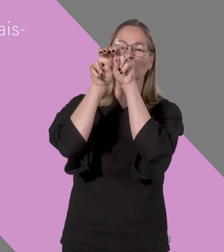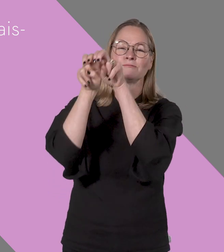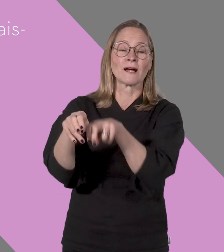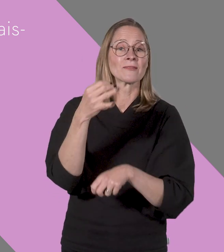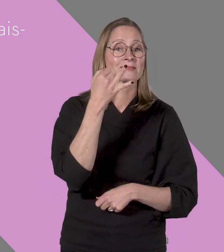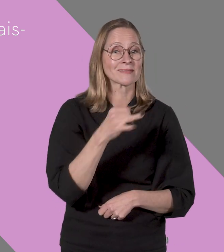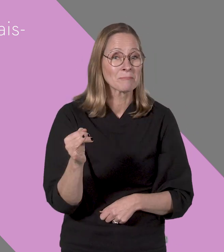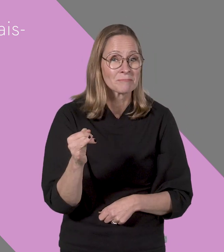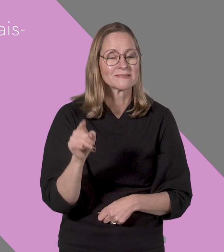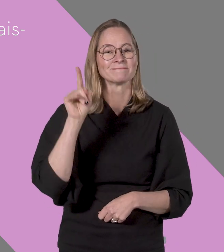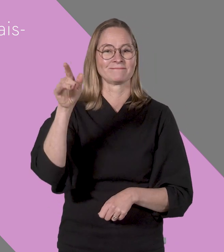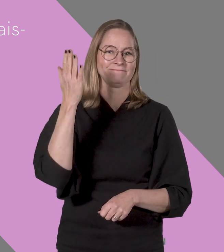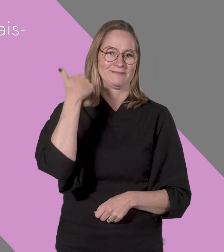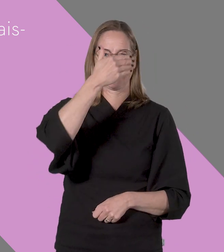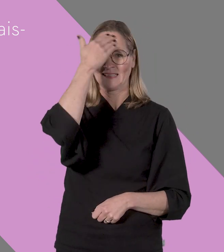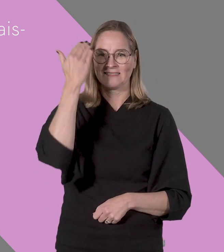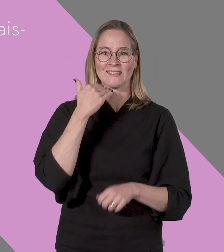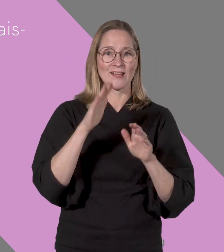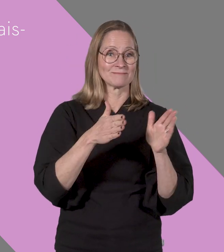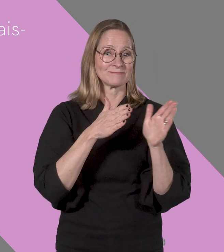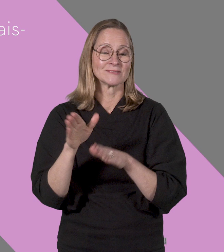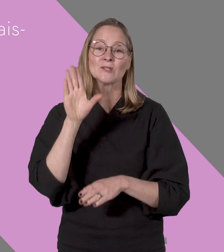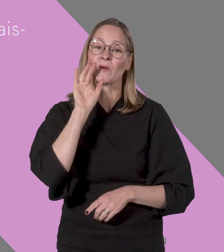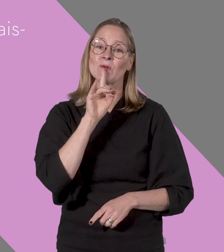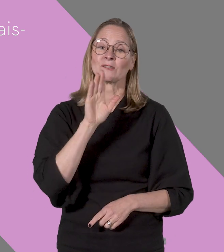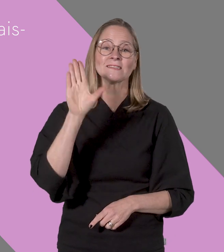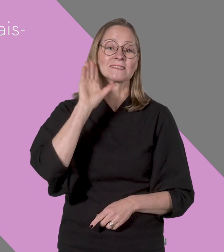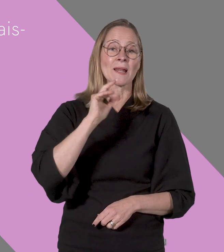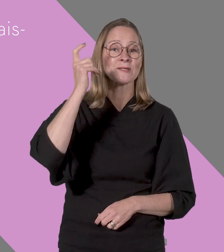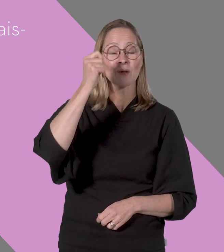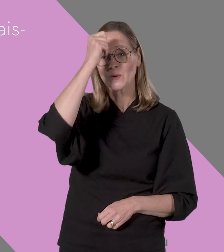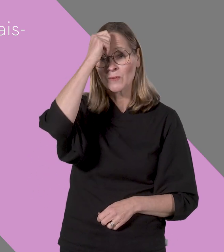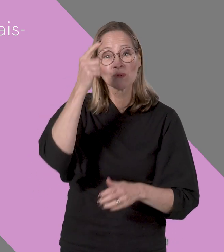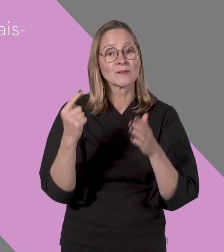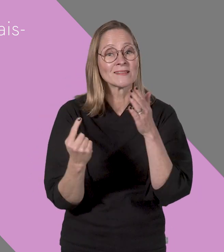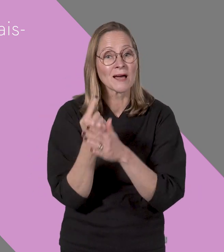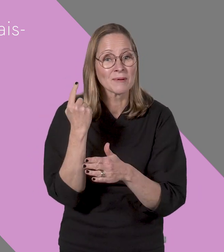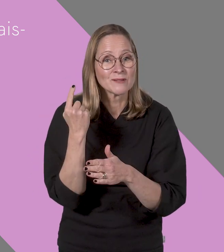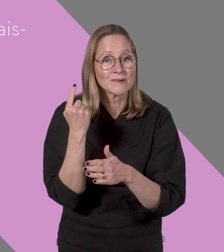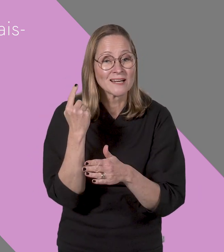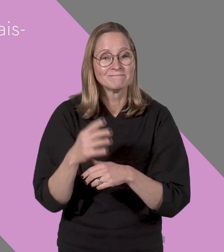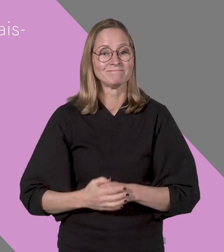nojatuolimatkalle Manseen, jossa järjestettiin kesällä - kuurojen seniorien kulttuuritapahtuma.